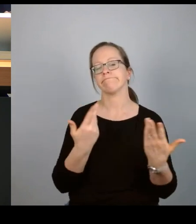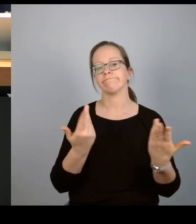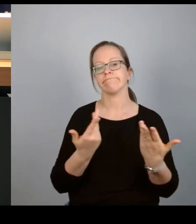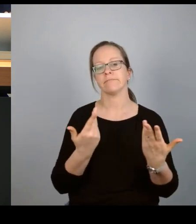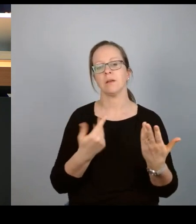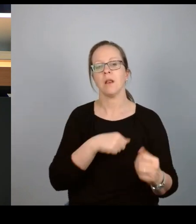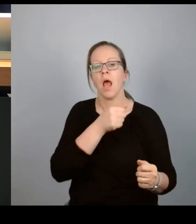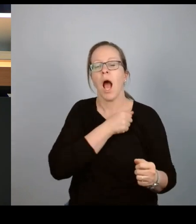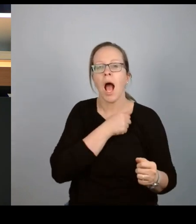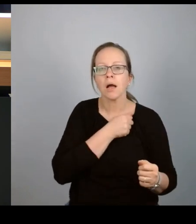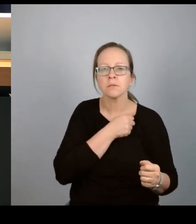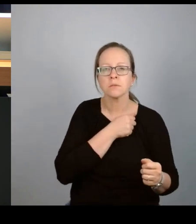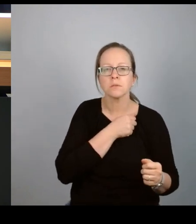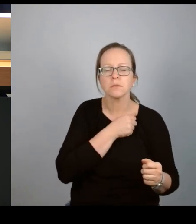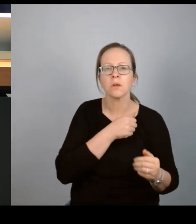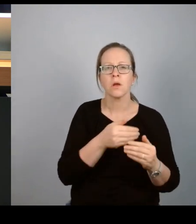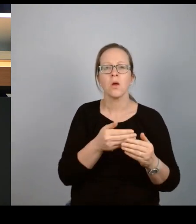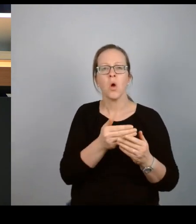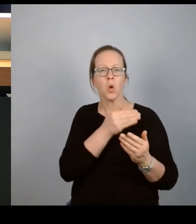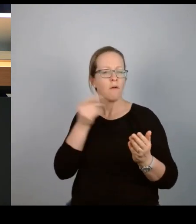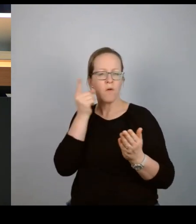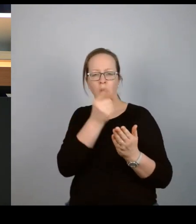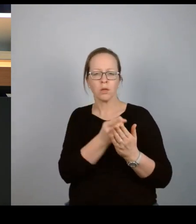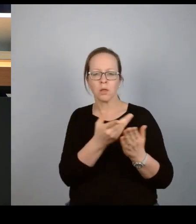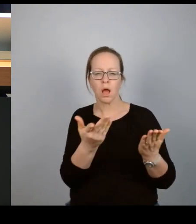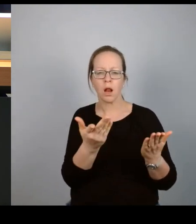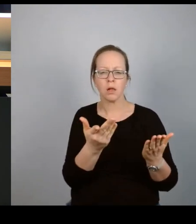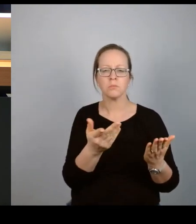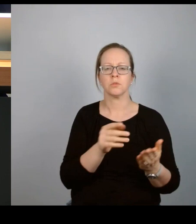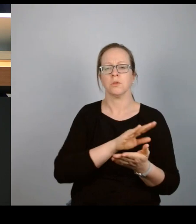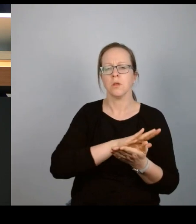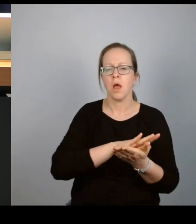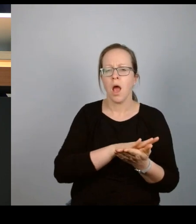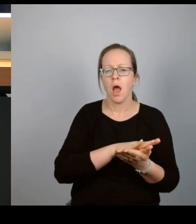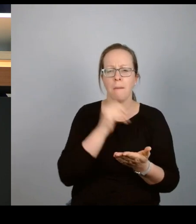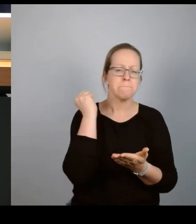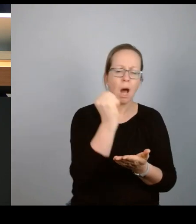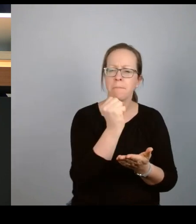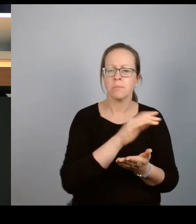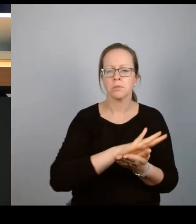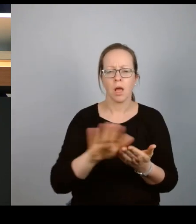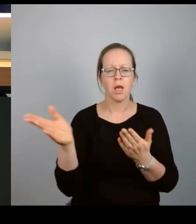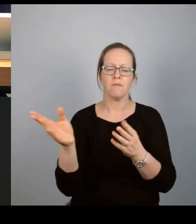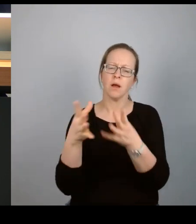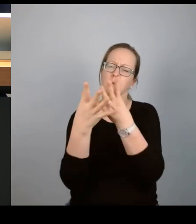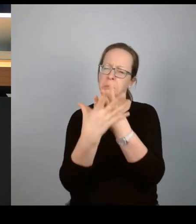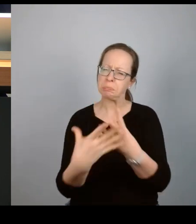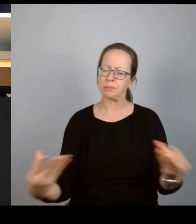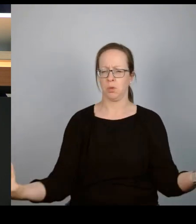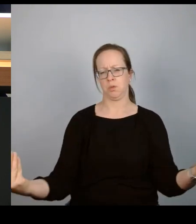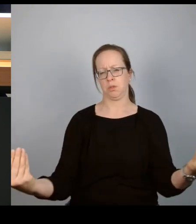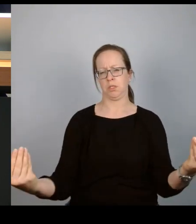Wetterdaten, Umweltdaten sind verfügbar, die kann man nutzen. Da gibt es ja eigentlich gar nichts, was man da